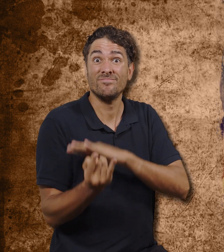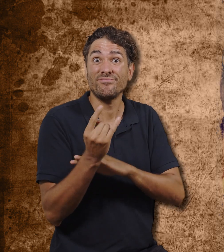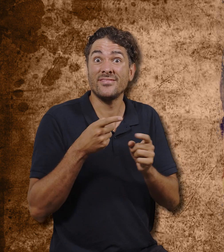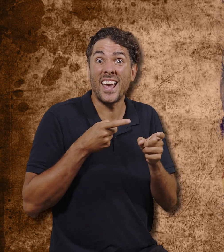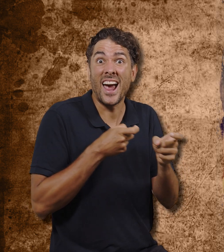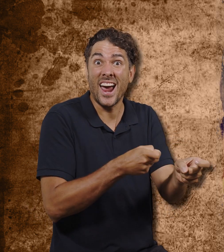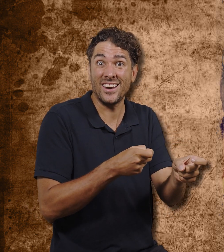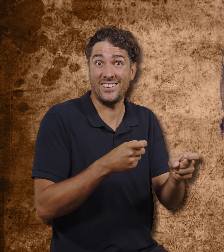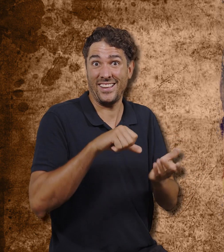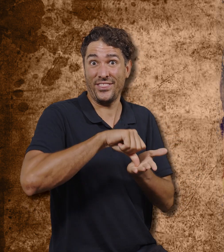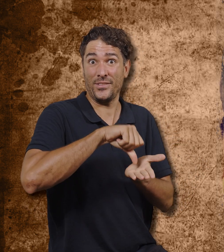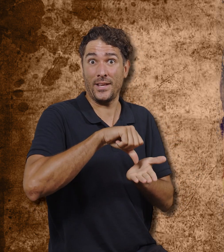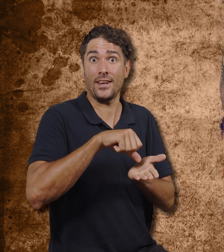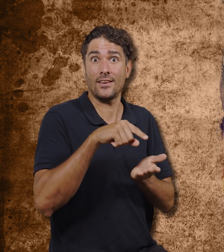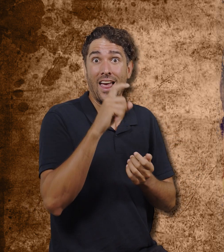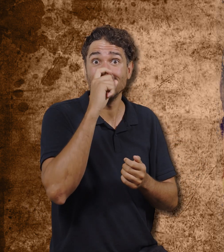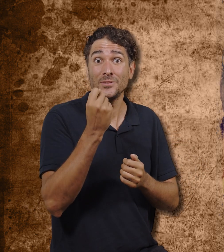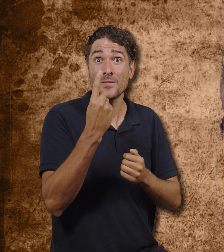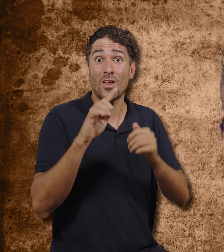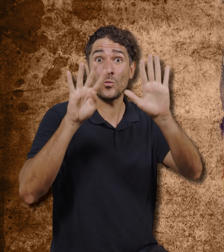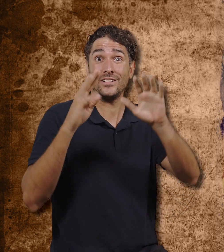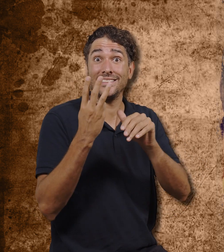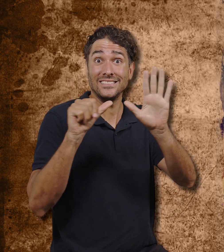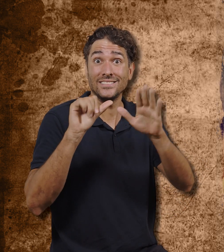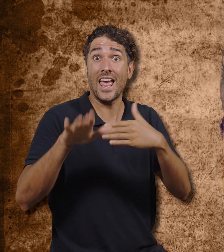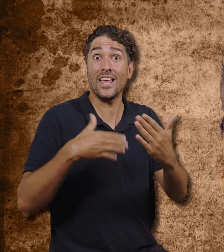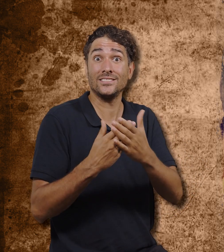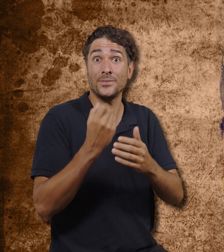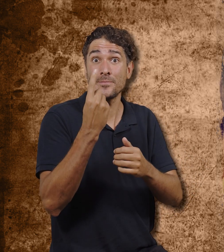i durant la guerra civil de 1936-1939,